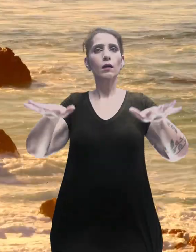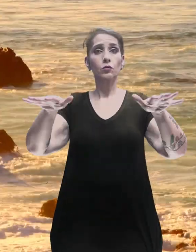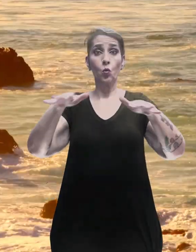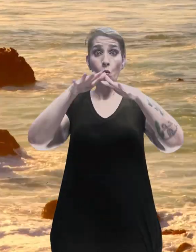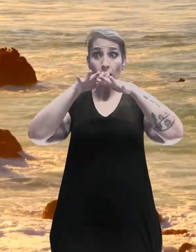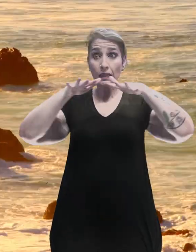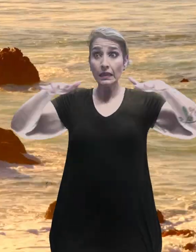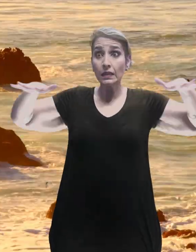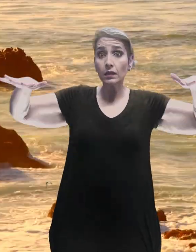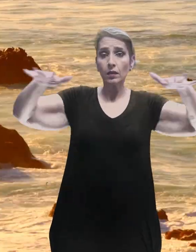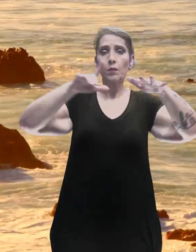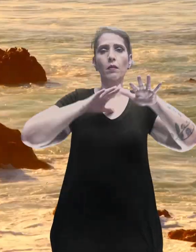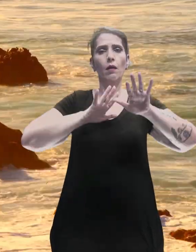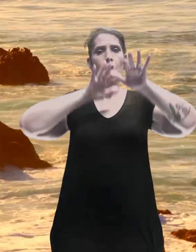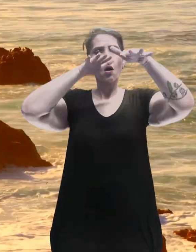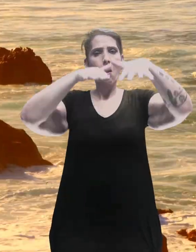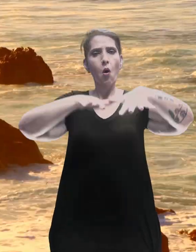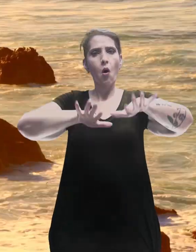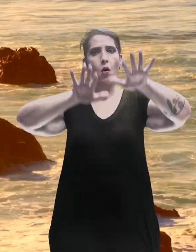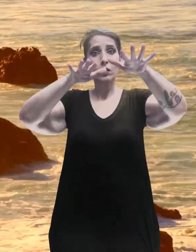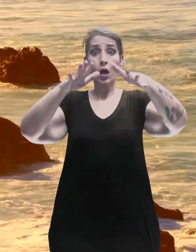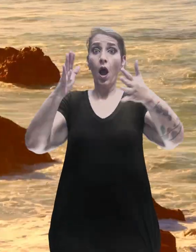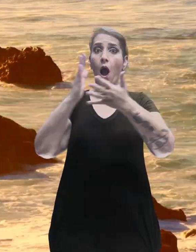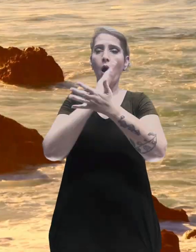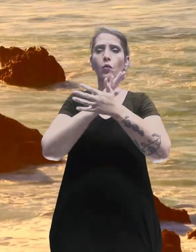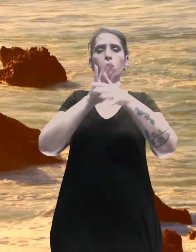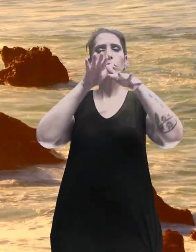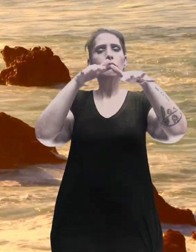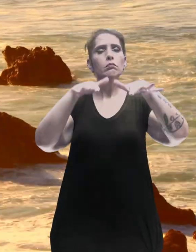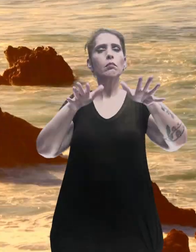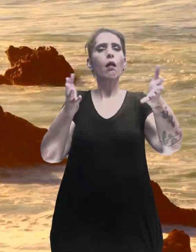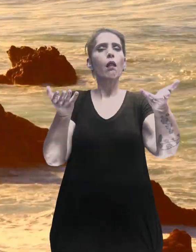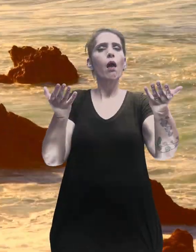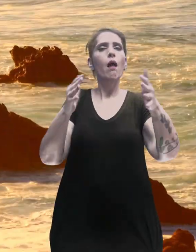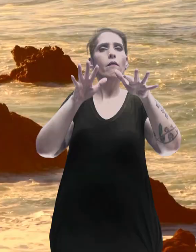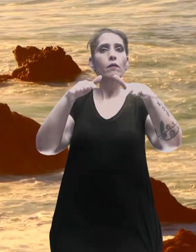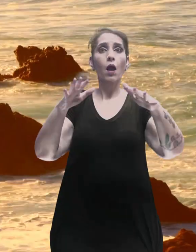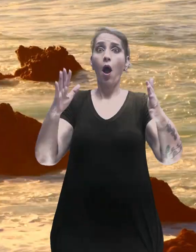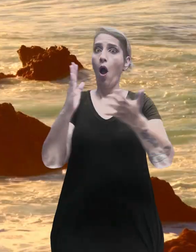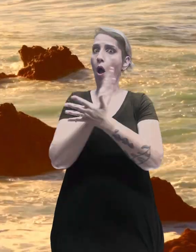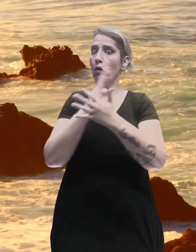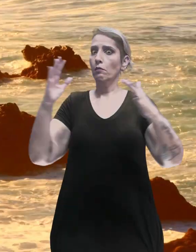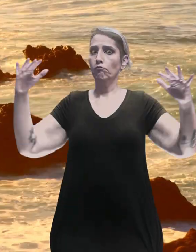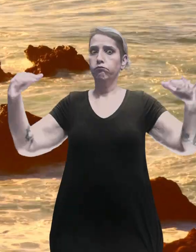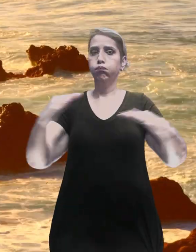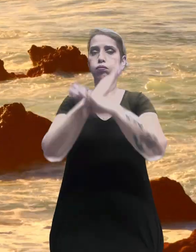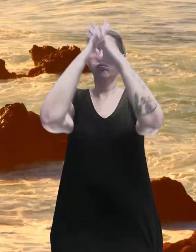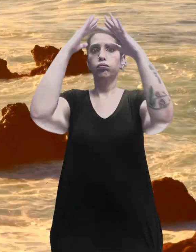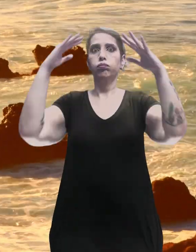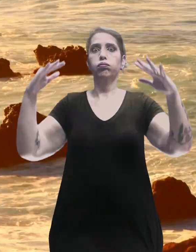Na superfície, onde se formam — algumas suaves... outras turbulentas...